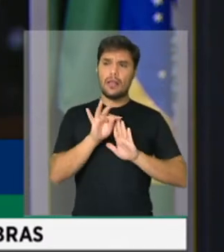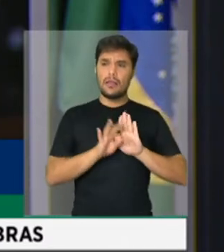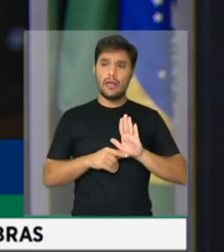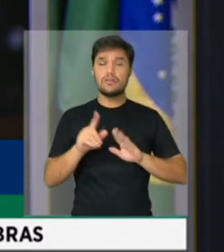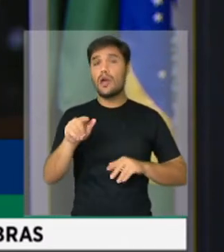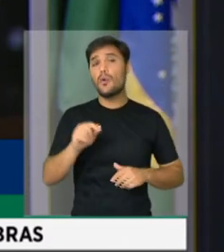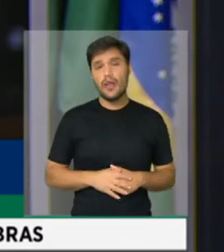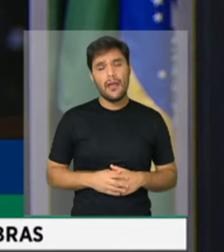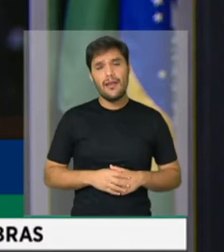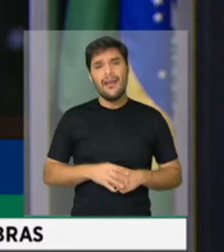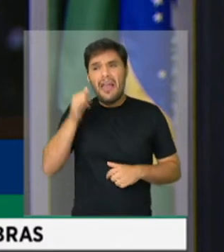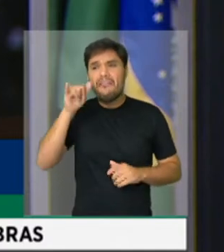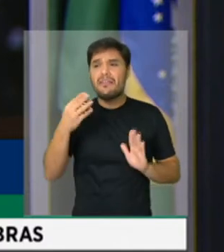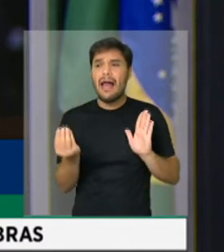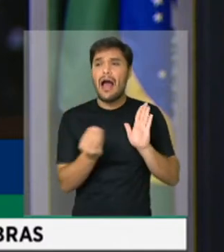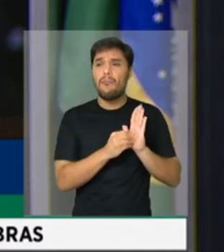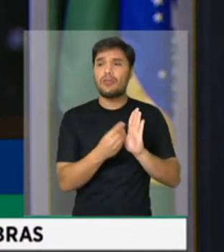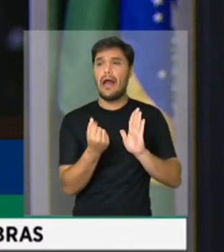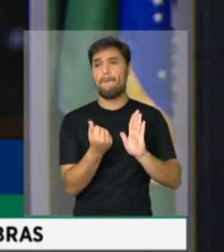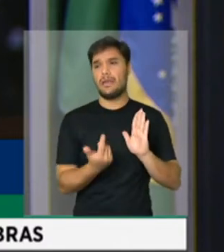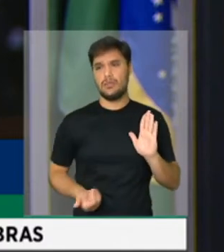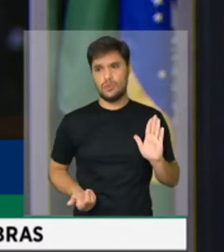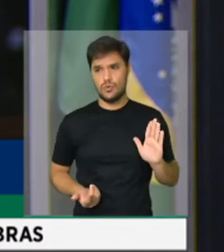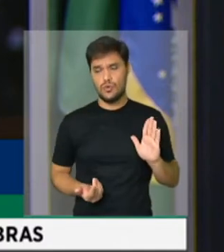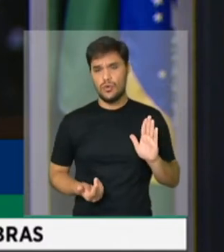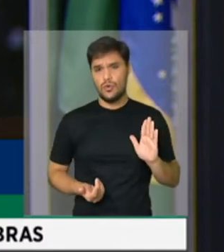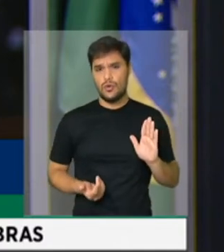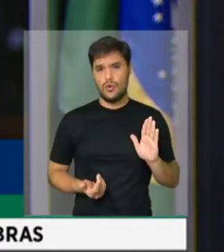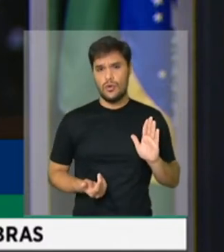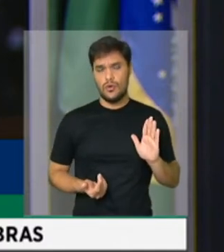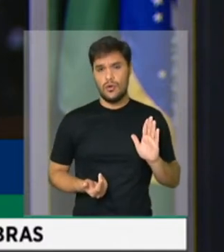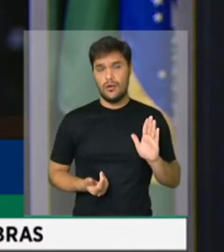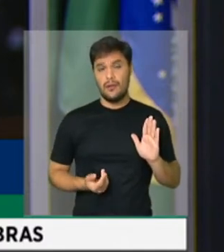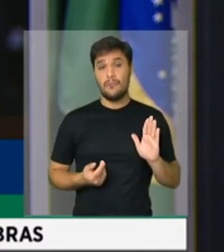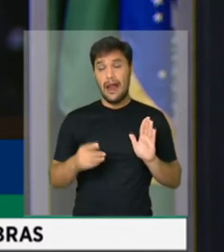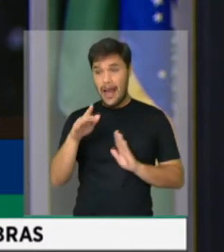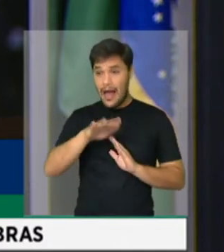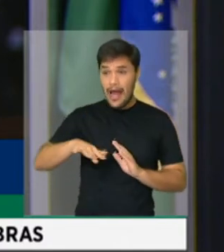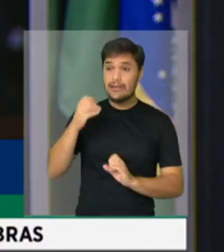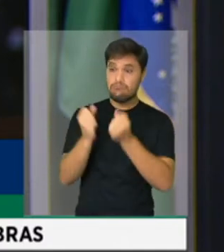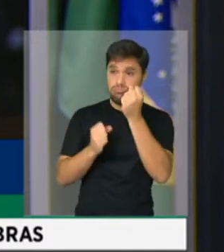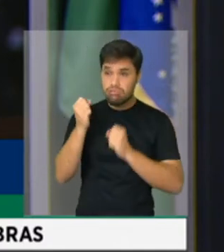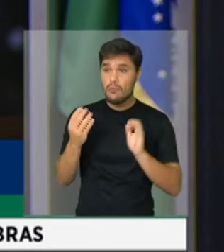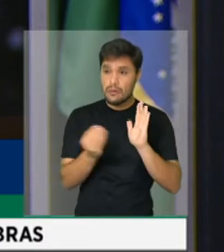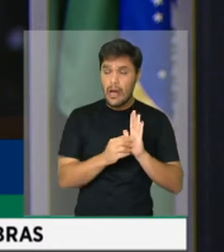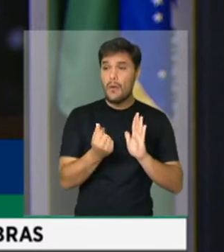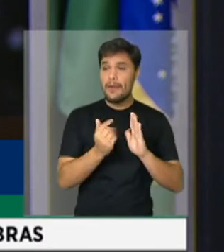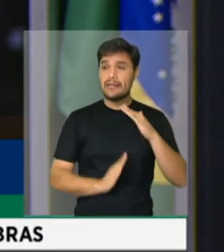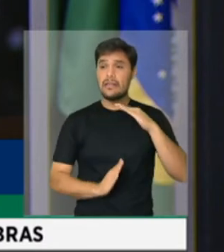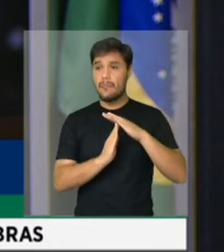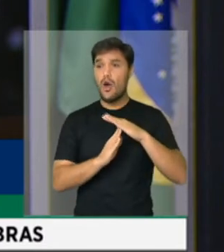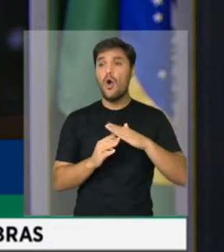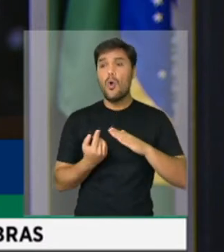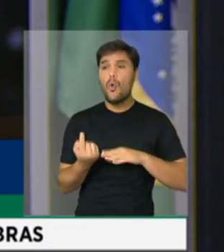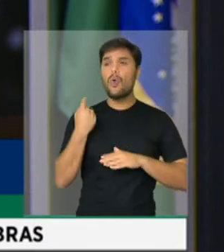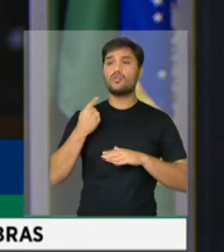SER FELIZ. ONDE HÁ OS GASODUTOS. BASTANTE... A EFICIÊNCIA DO SETOR COMO UM TODO. UMA OUTRA COISA QUE EU ACHO QUE A GENTE PODE... MELHORAR NESSE TEXTO... PARA